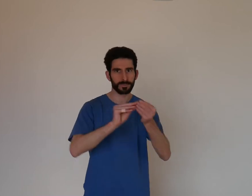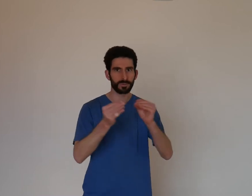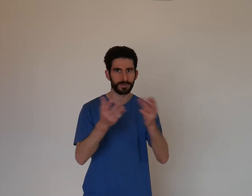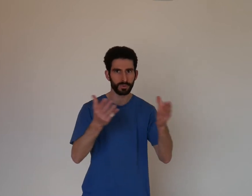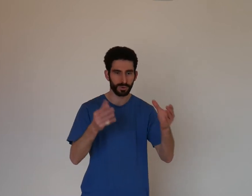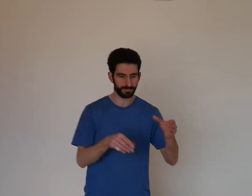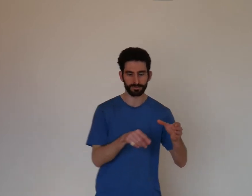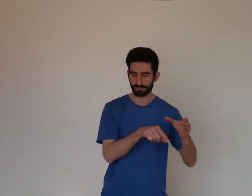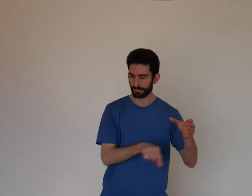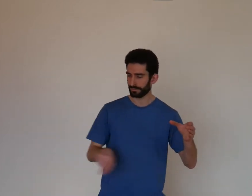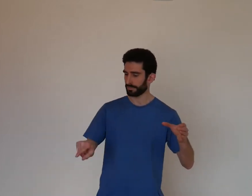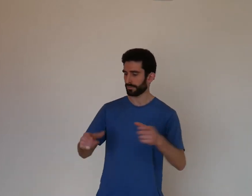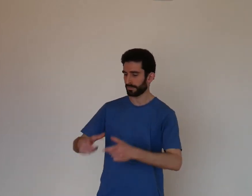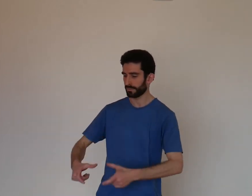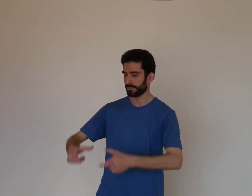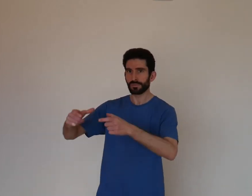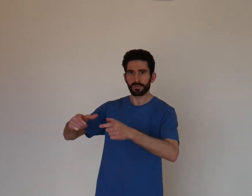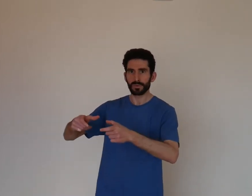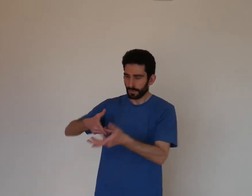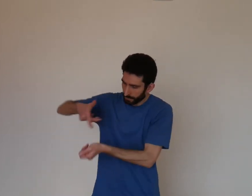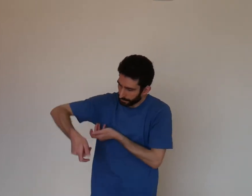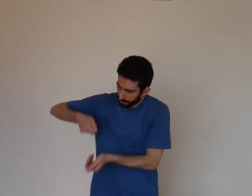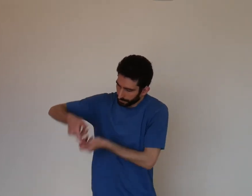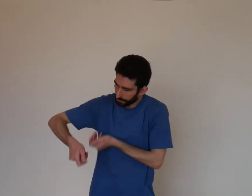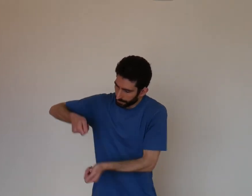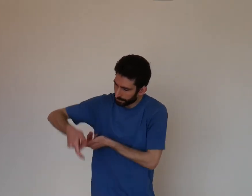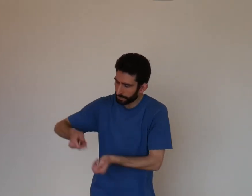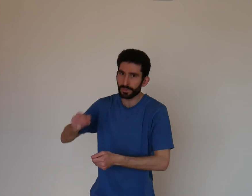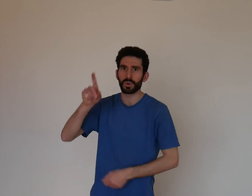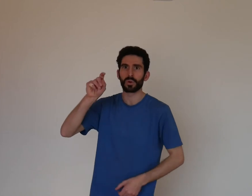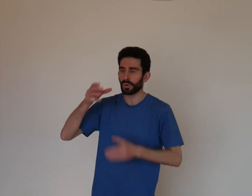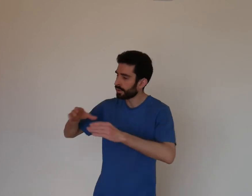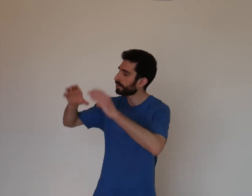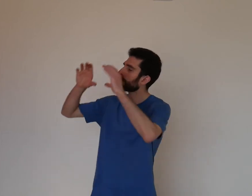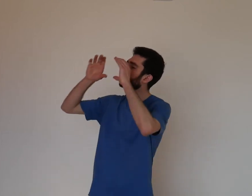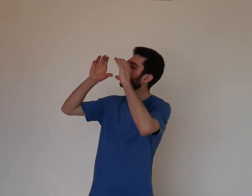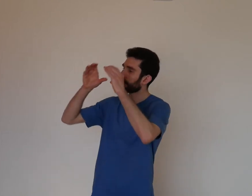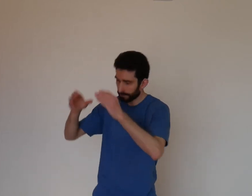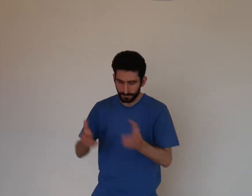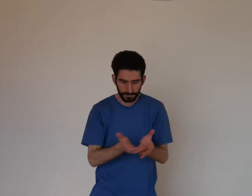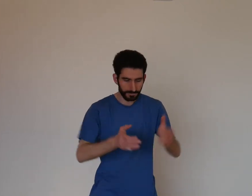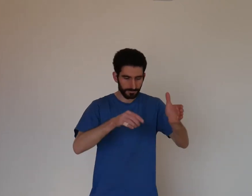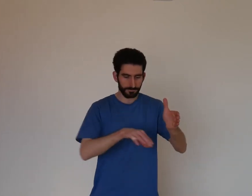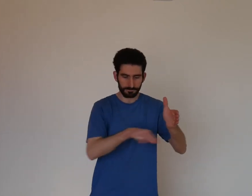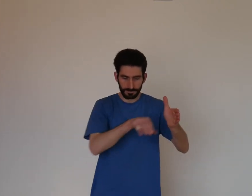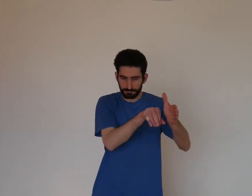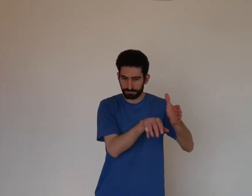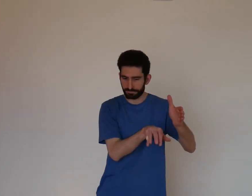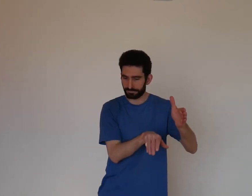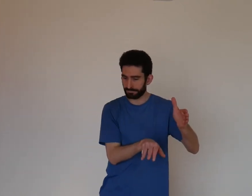Mais le fond des fosses était poreux et le contenu contaminait l'eau des puits via les nappes phréatiques.